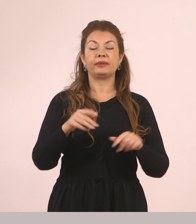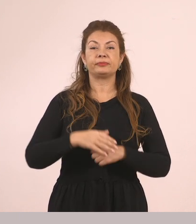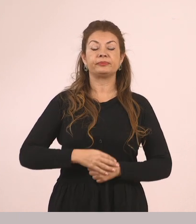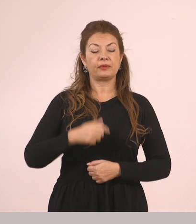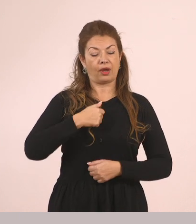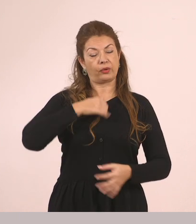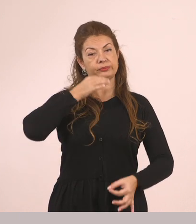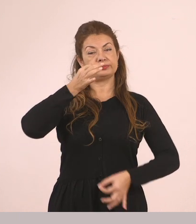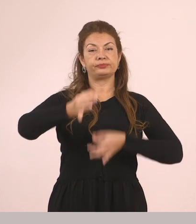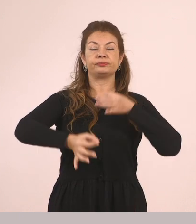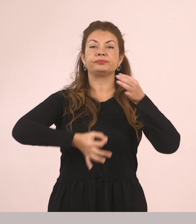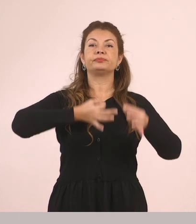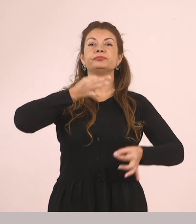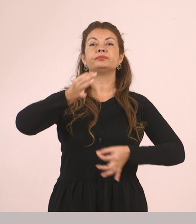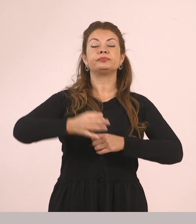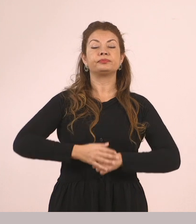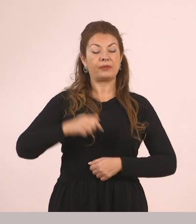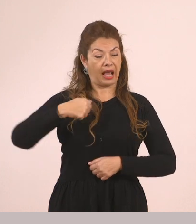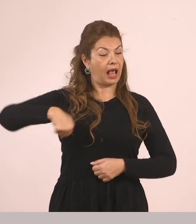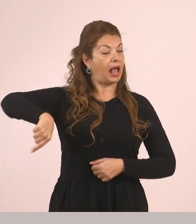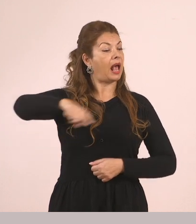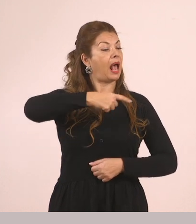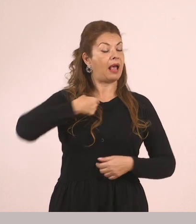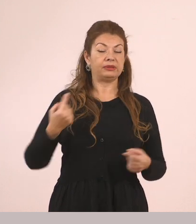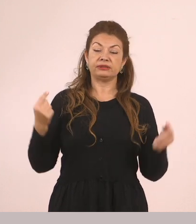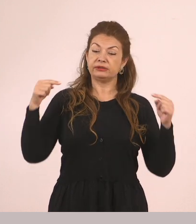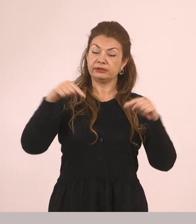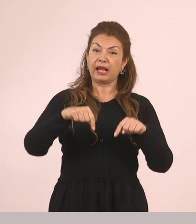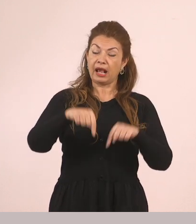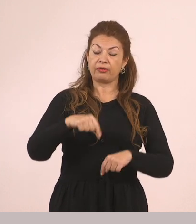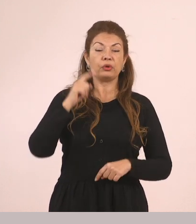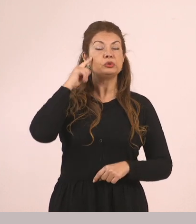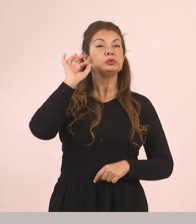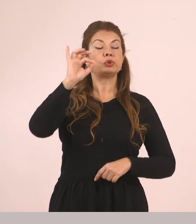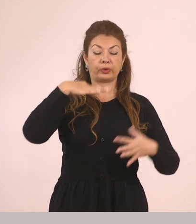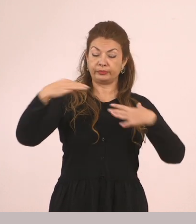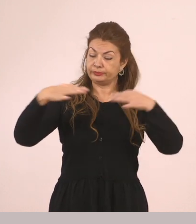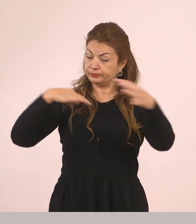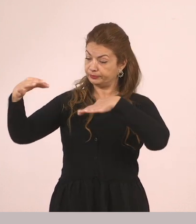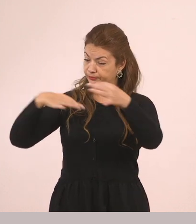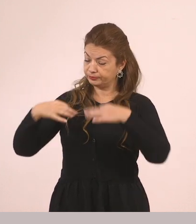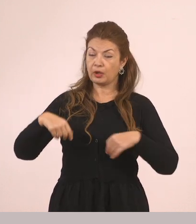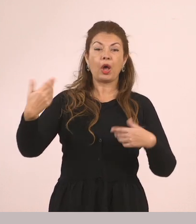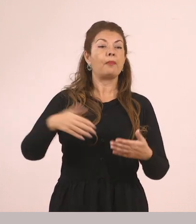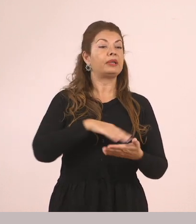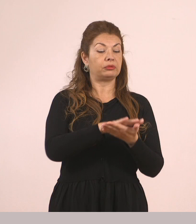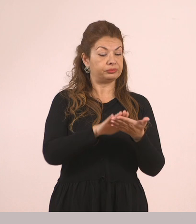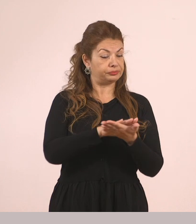Εγώ θα σας εξηγήσω: ευρισκόμεθα εδώ διά να περισυλλεγώμεν, να διαλεχθώμεν, να ανακυκλωθώμεν